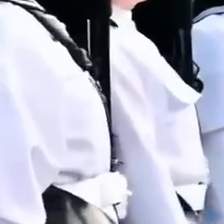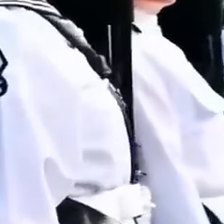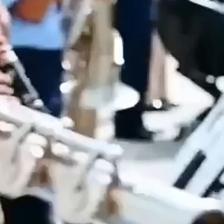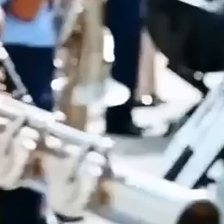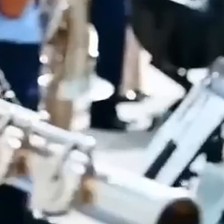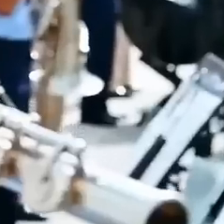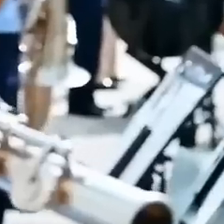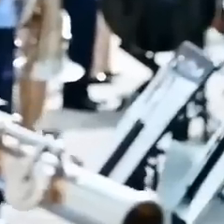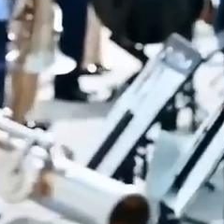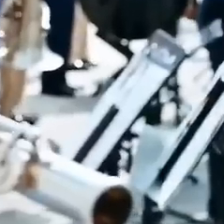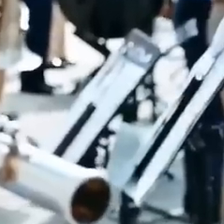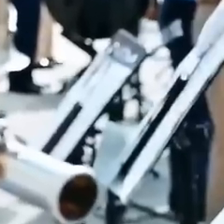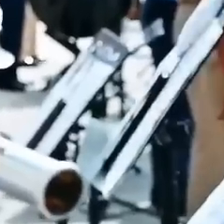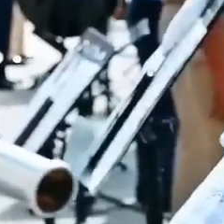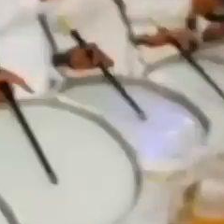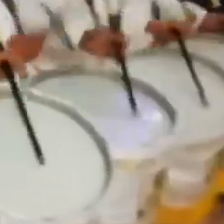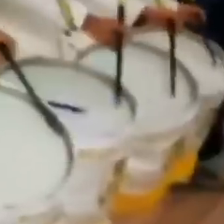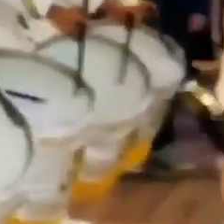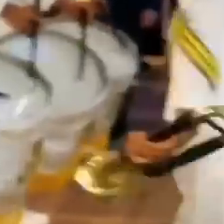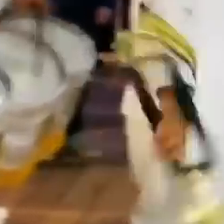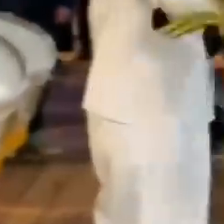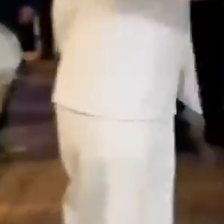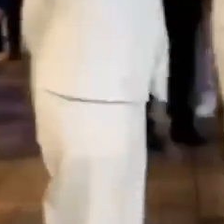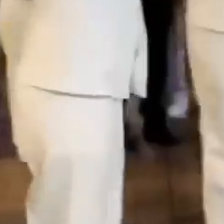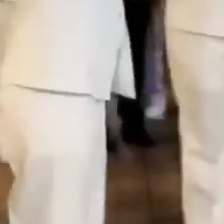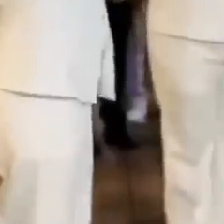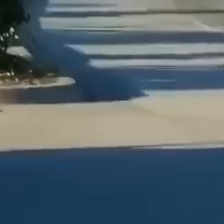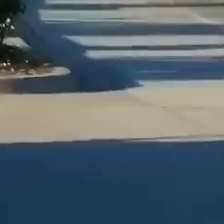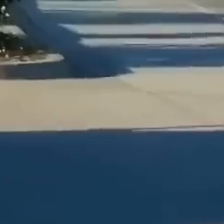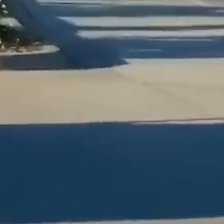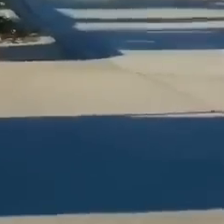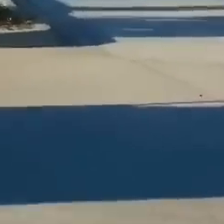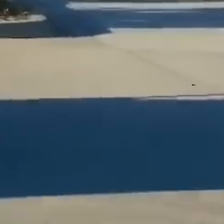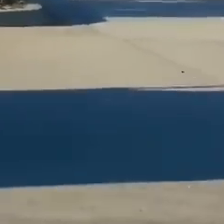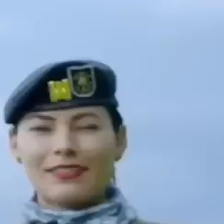que trabajan en nuestras fuerzas del orden las instituciones del gabinete de seguridad cuentan